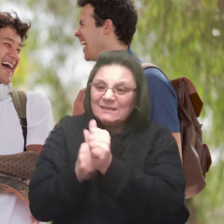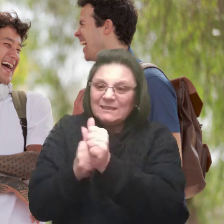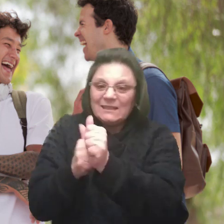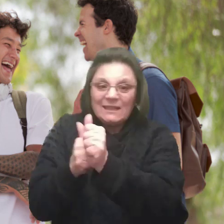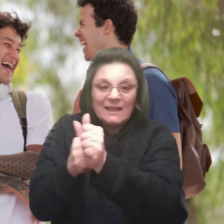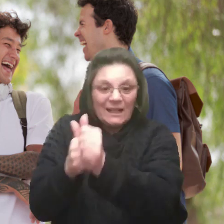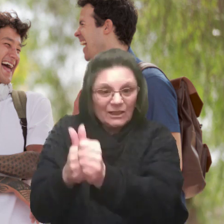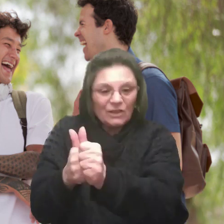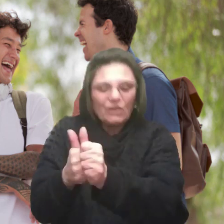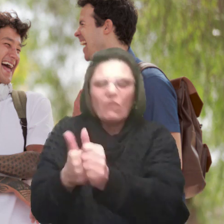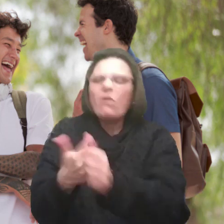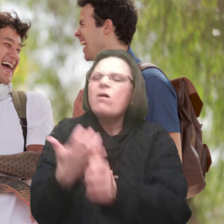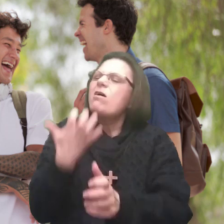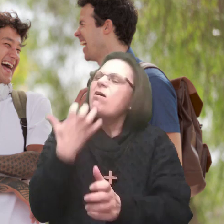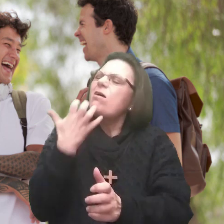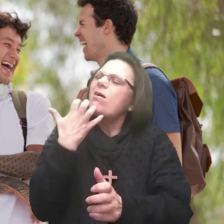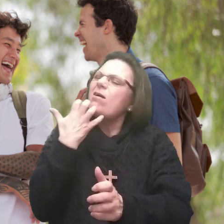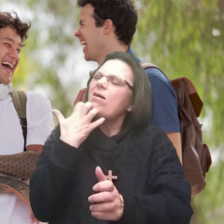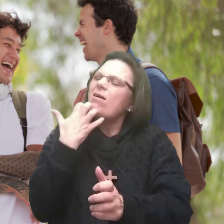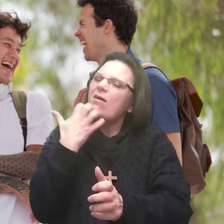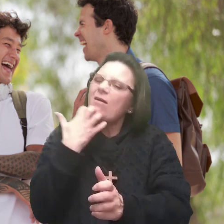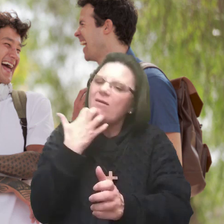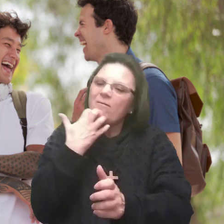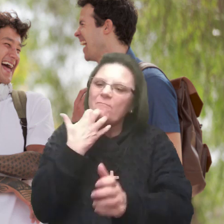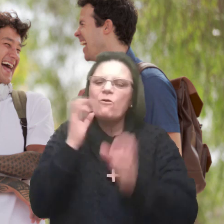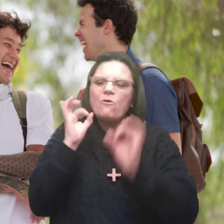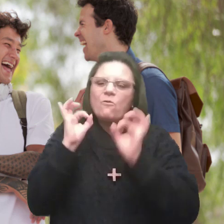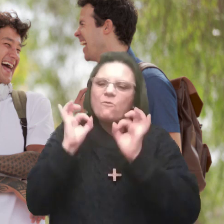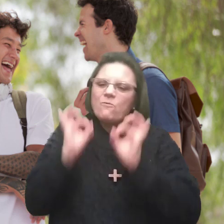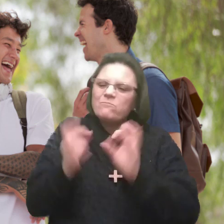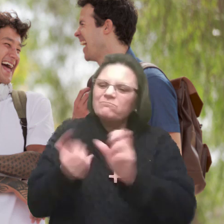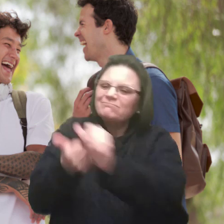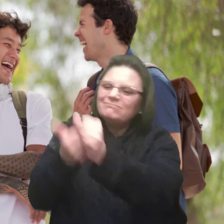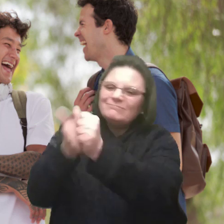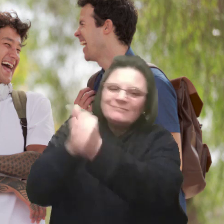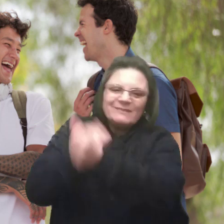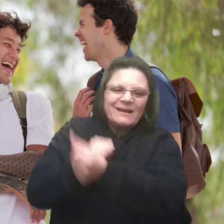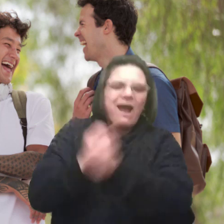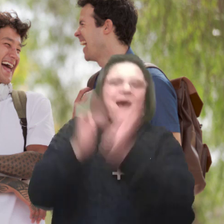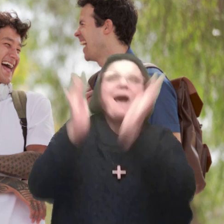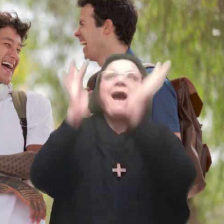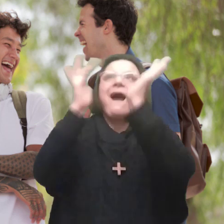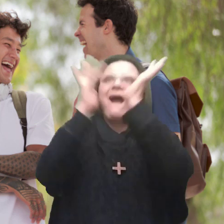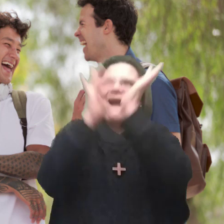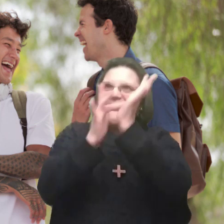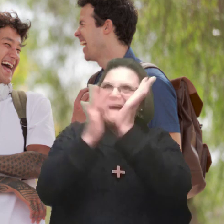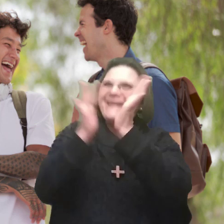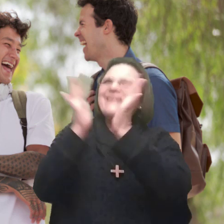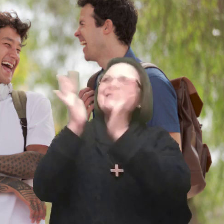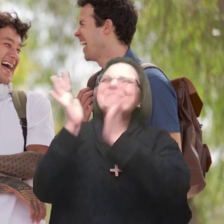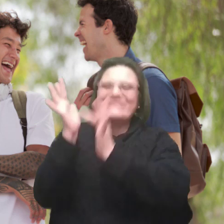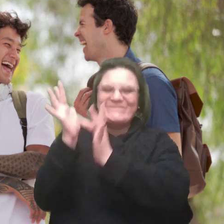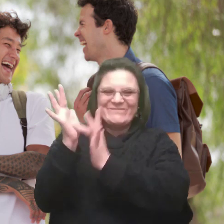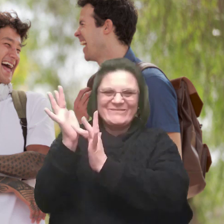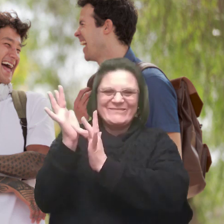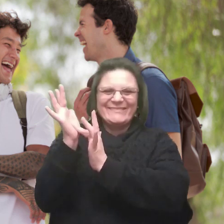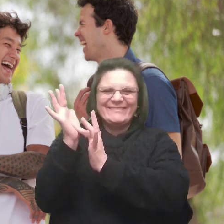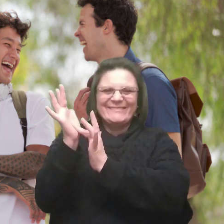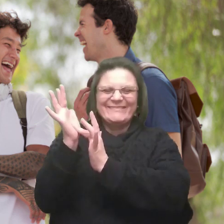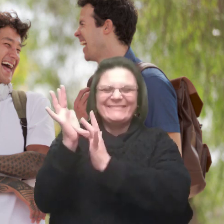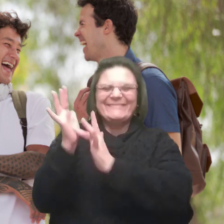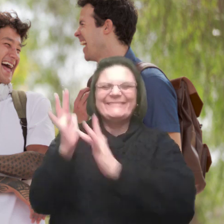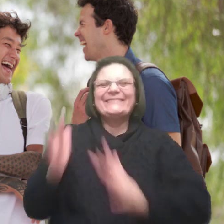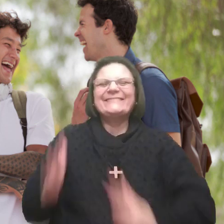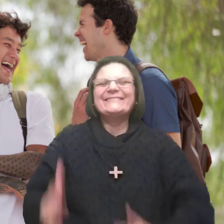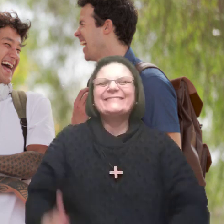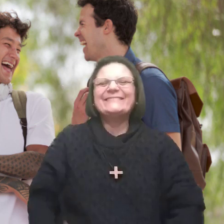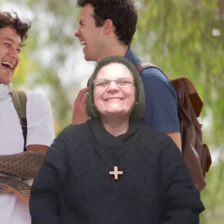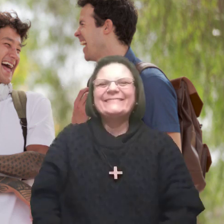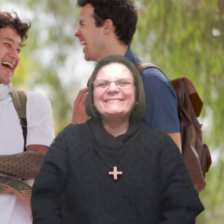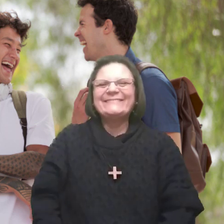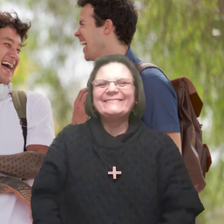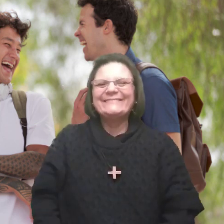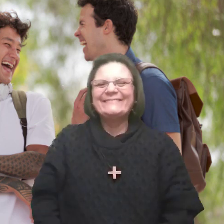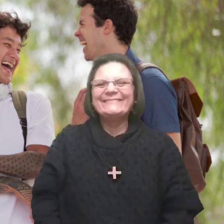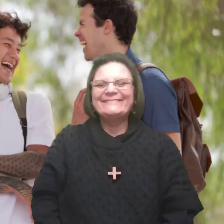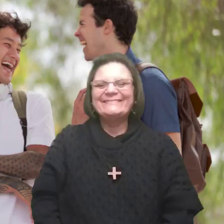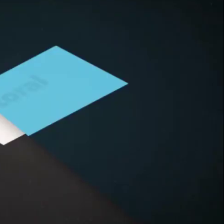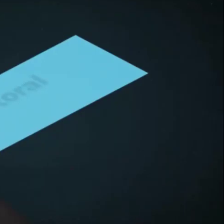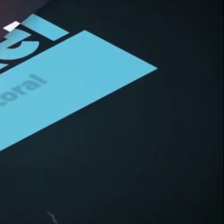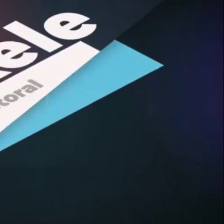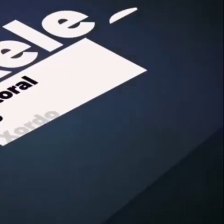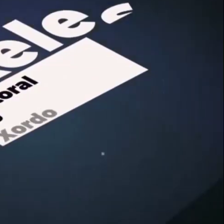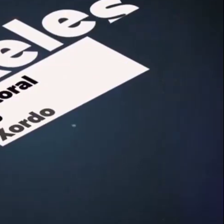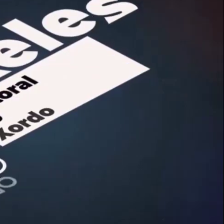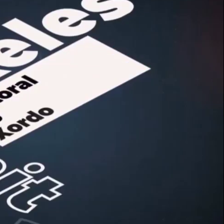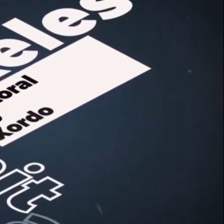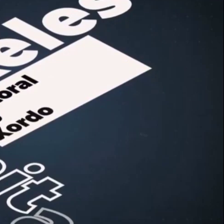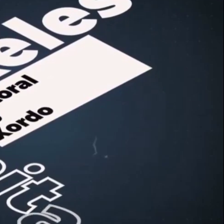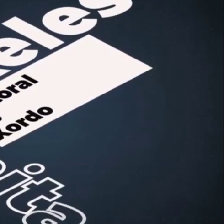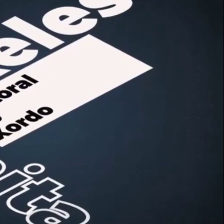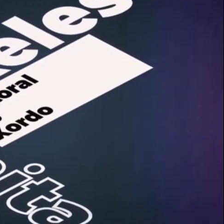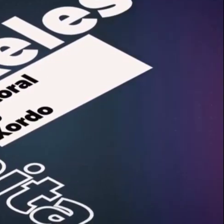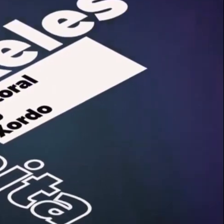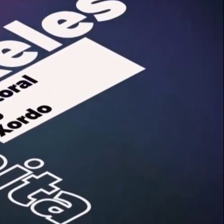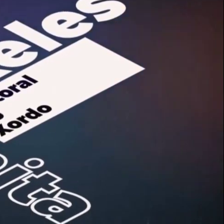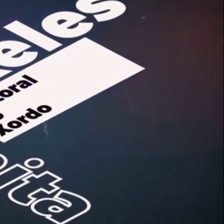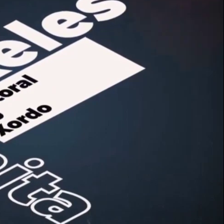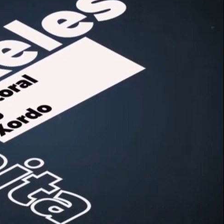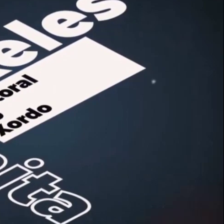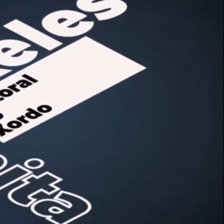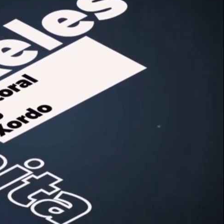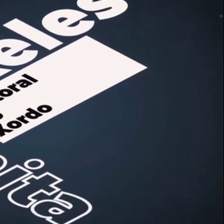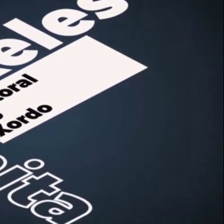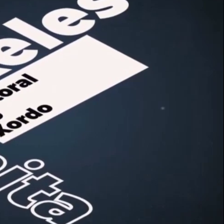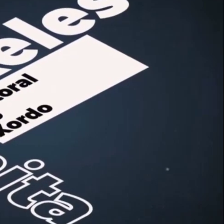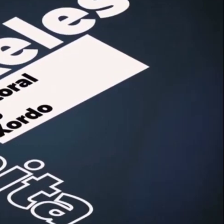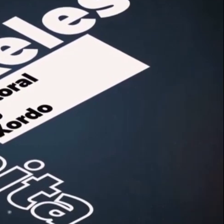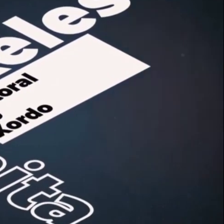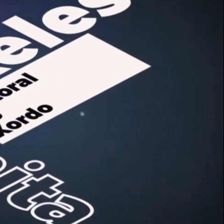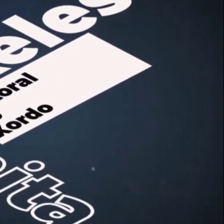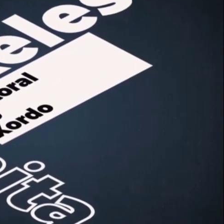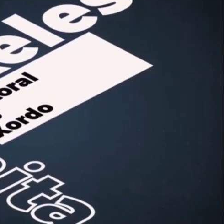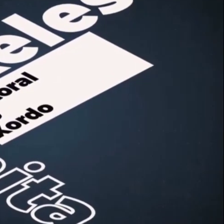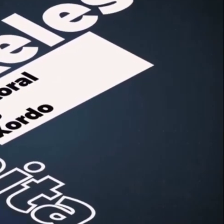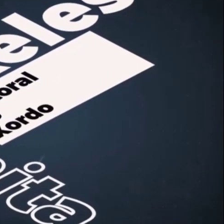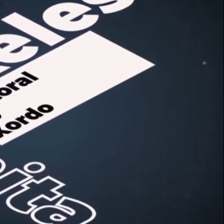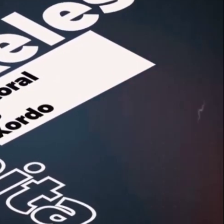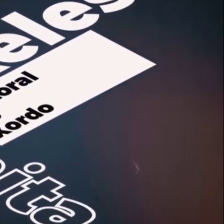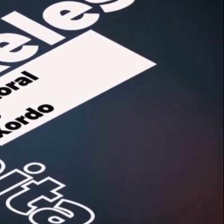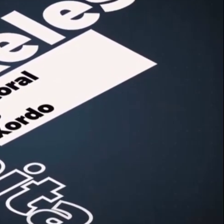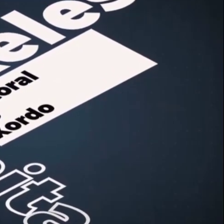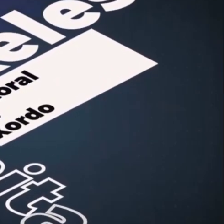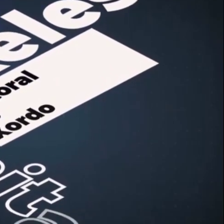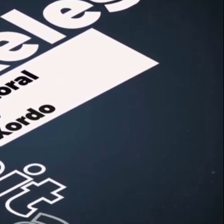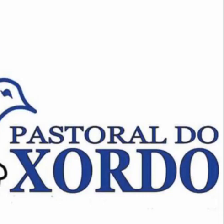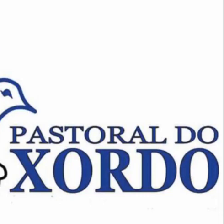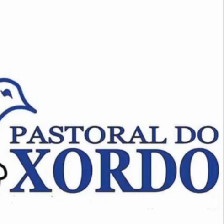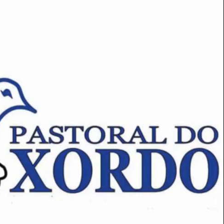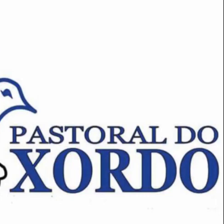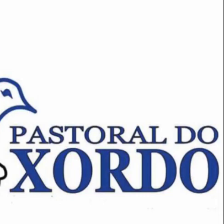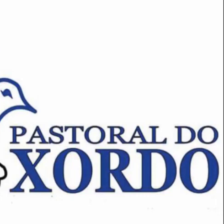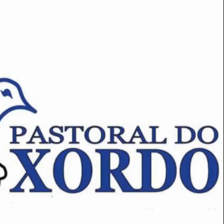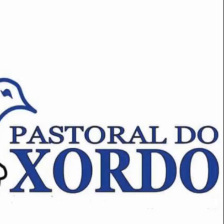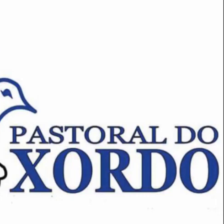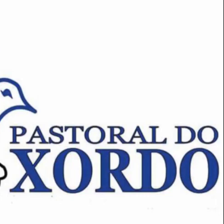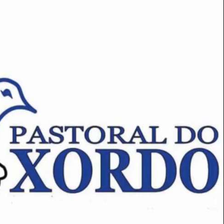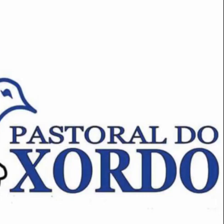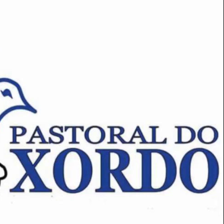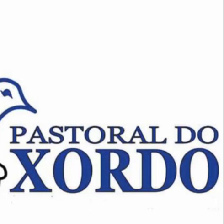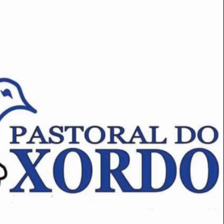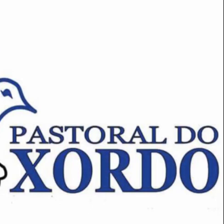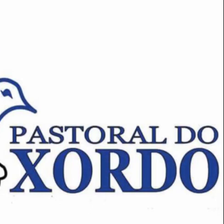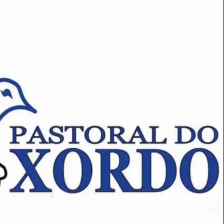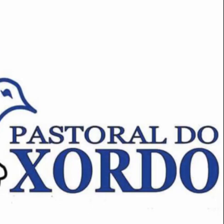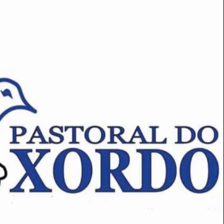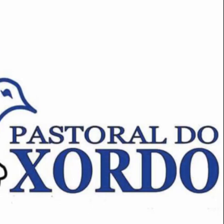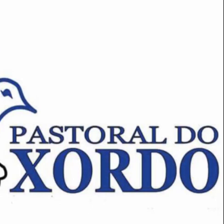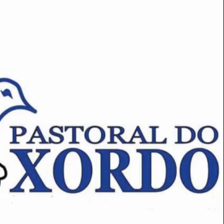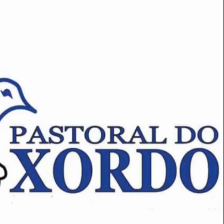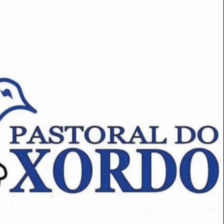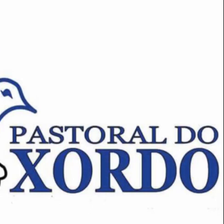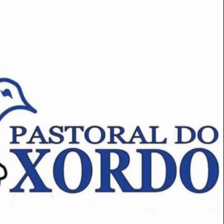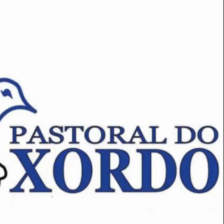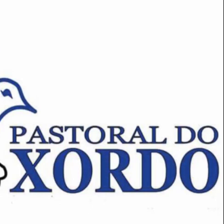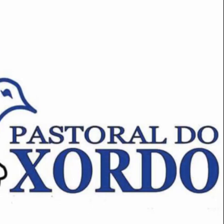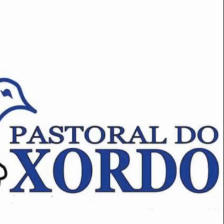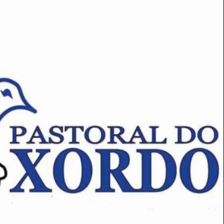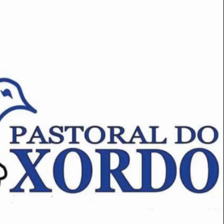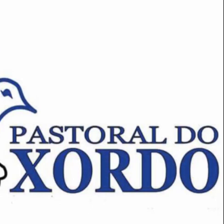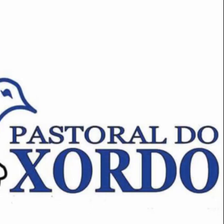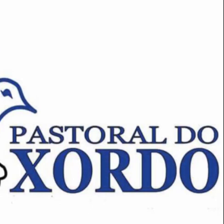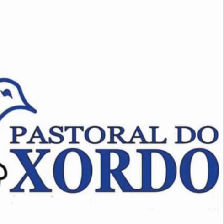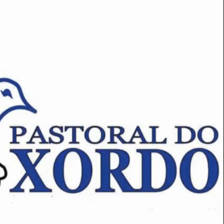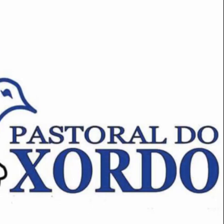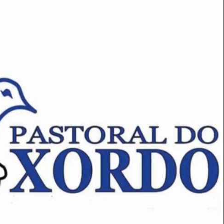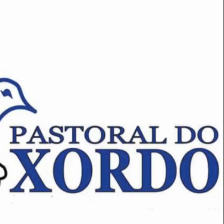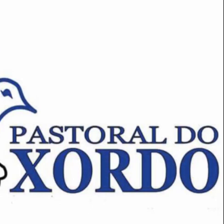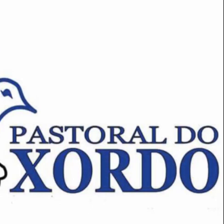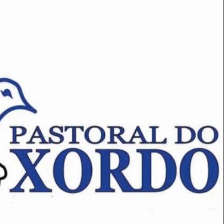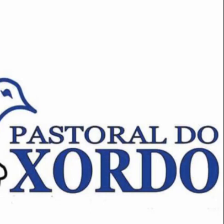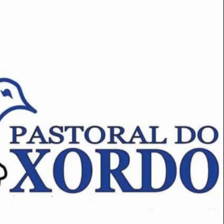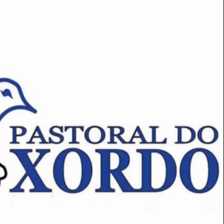siguiendo el ejemplo de Jesús.